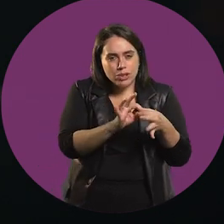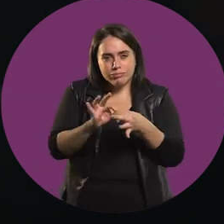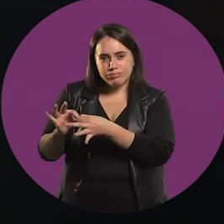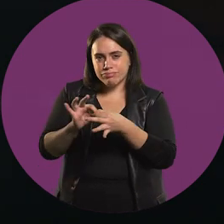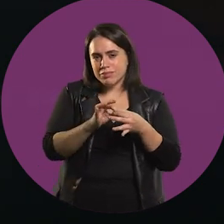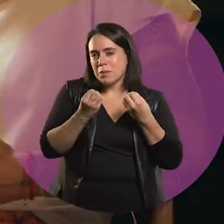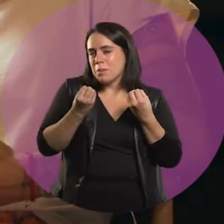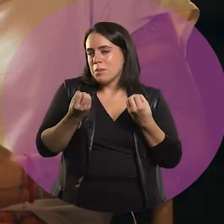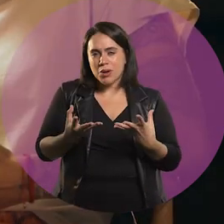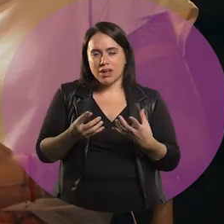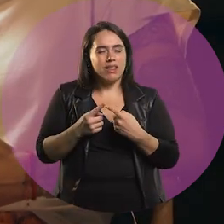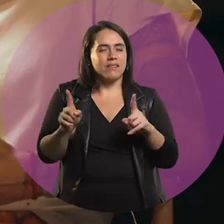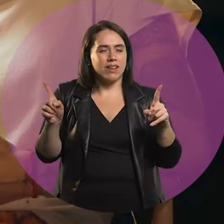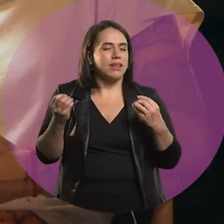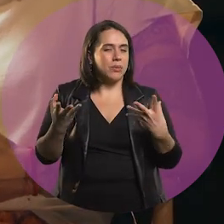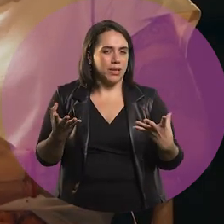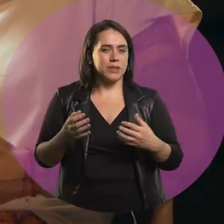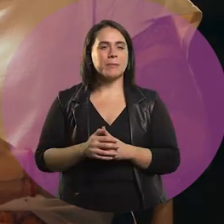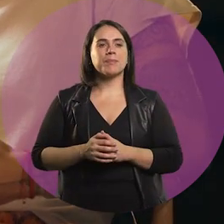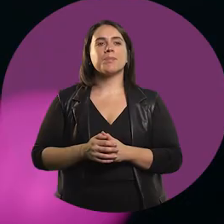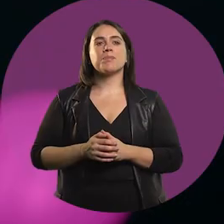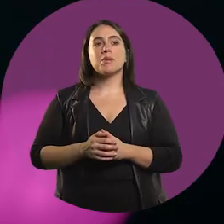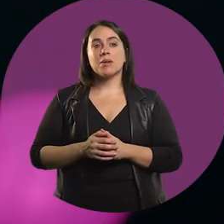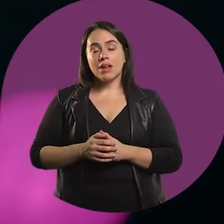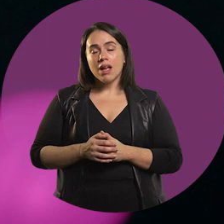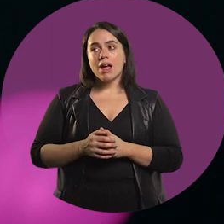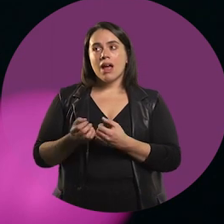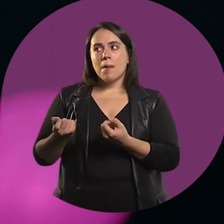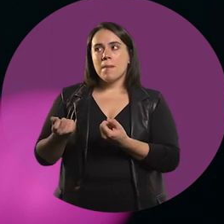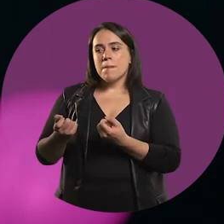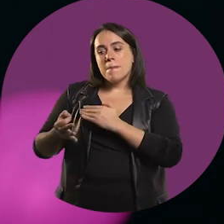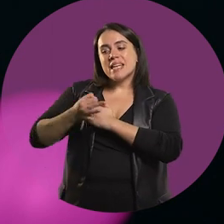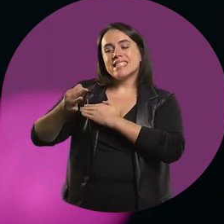o cómo te marcó, qué diferencia hizo en vos. En cuanto a la autonomía.